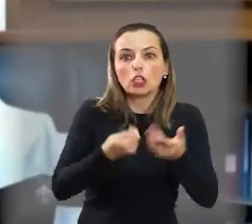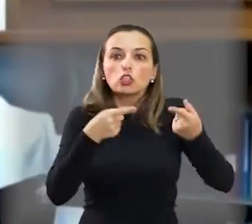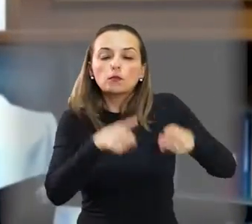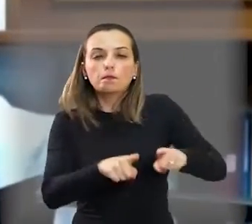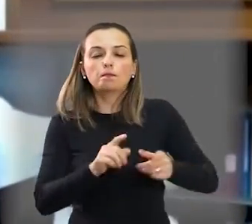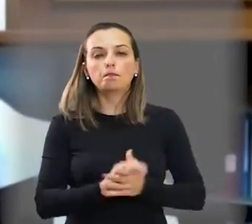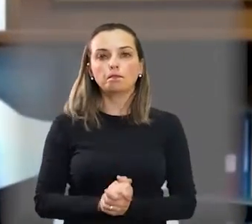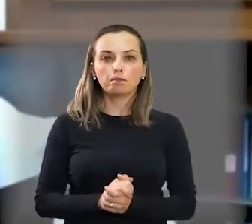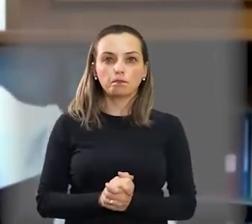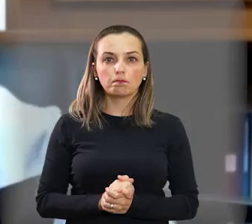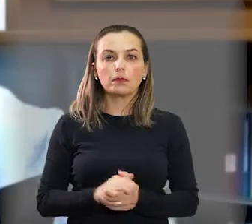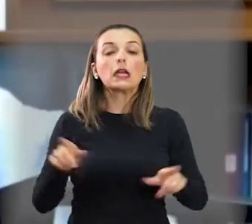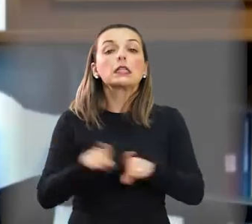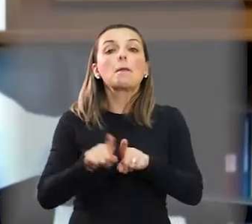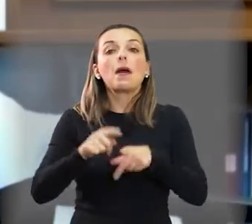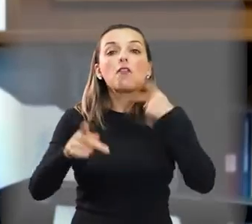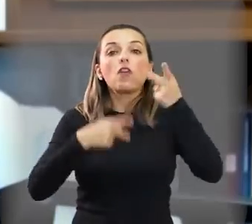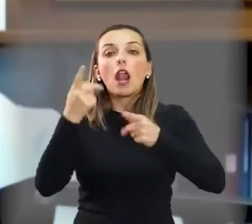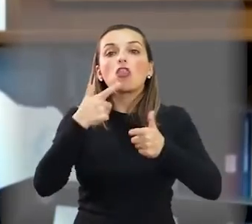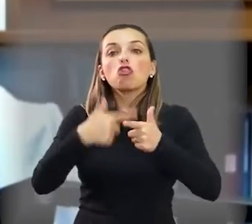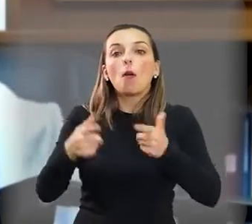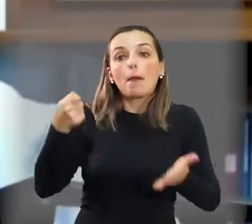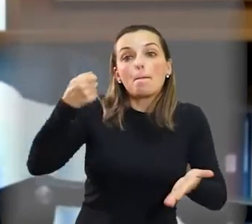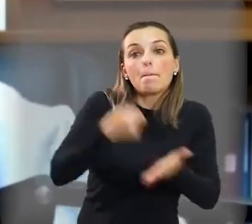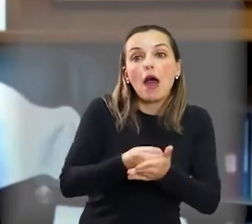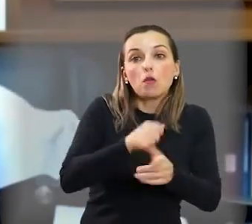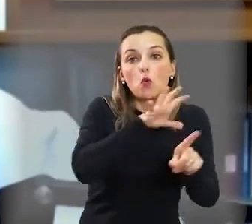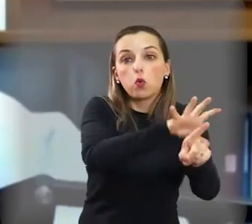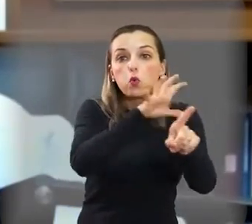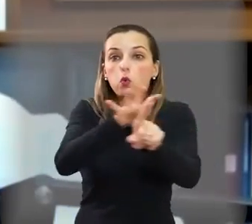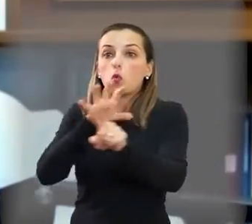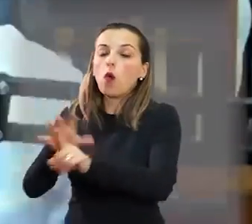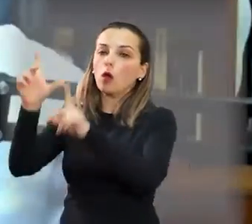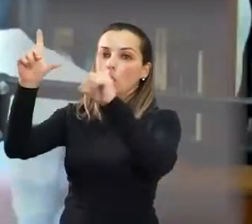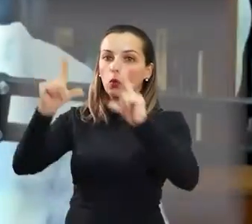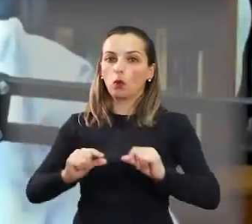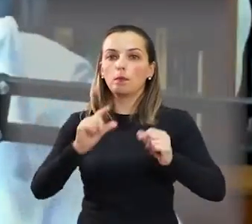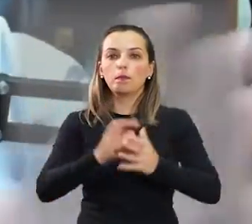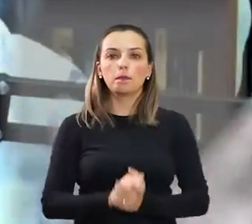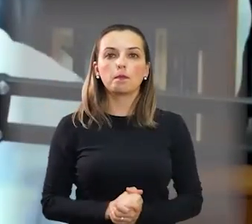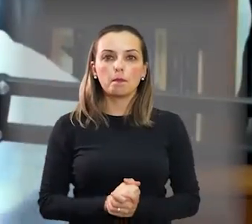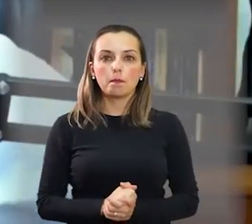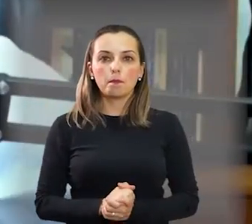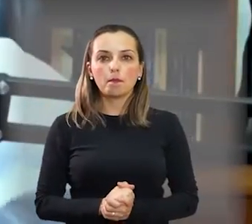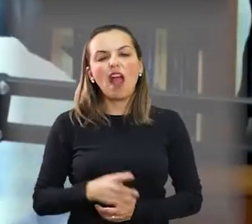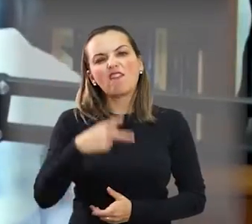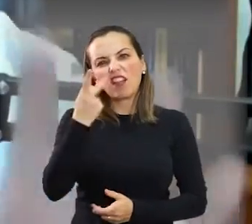ainda sobre a tentativa de minimizar os efeitos da ditadura. Tentam dizer que não foi bem assim, que a ditadura